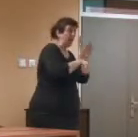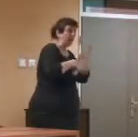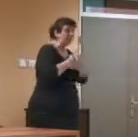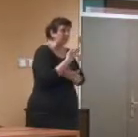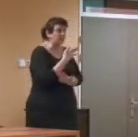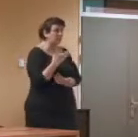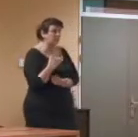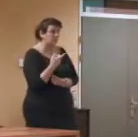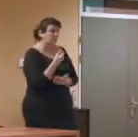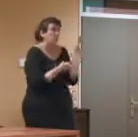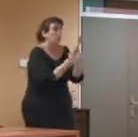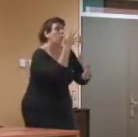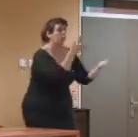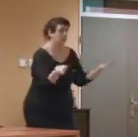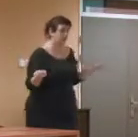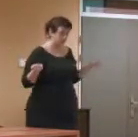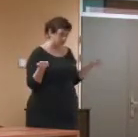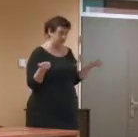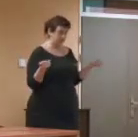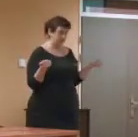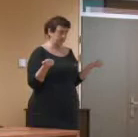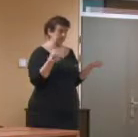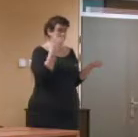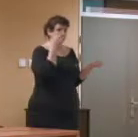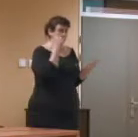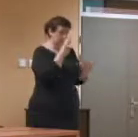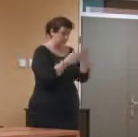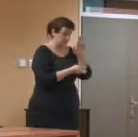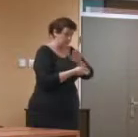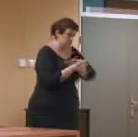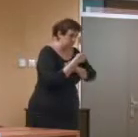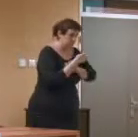que hemos visto y los problemas que ha generado de butacas